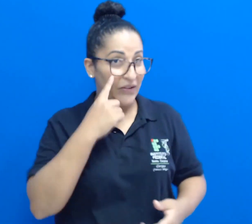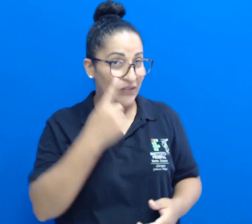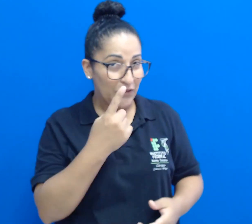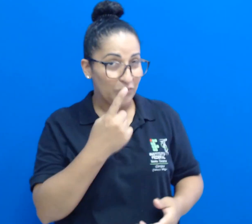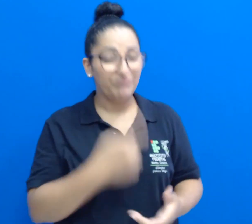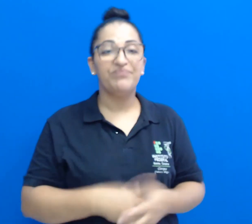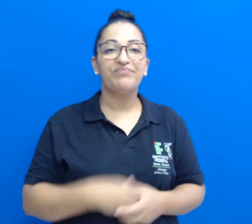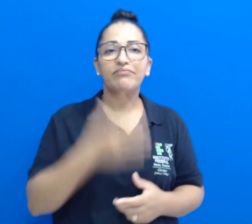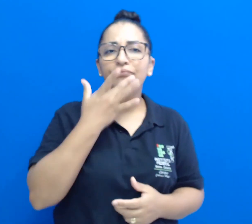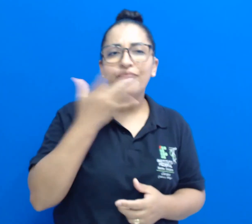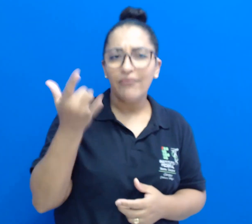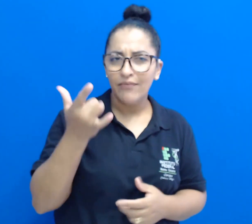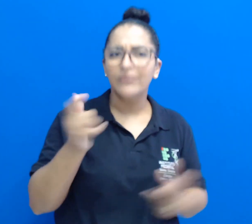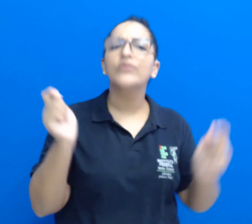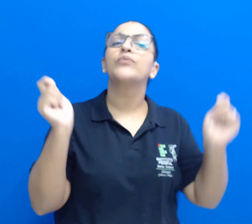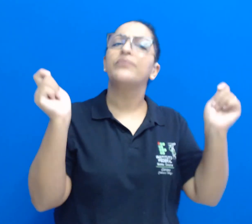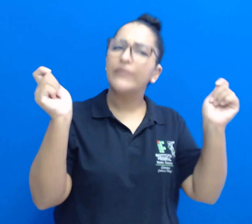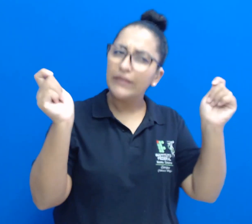Viu como é fácil?!